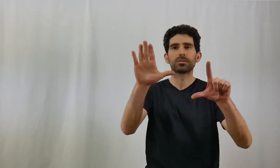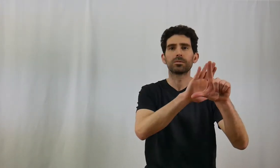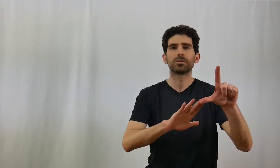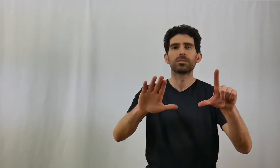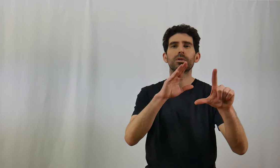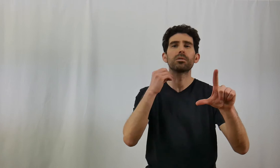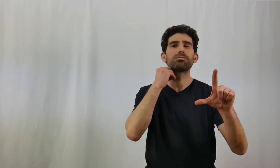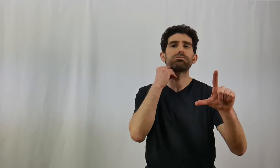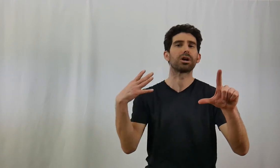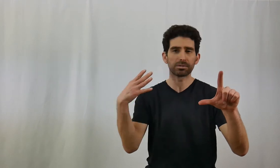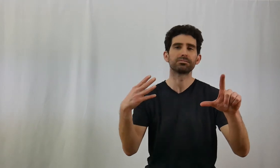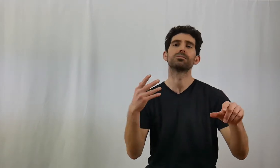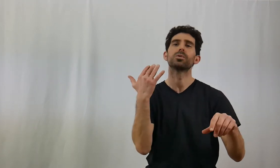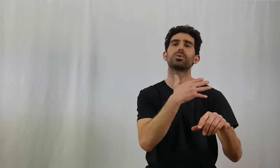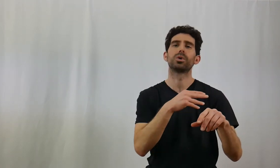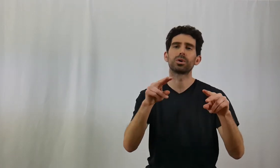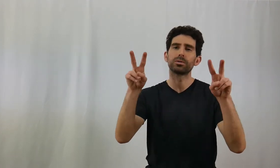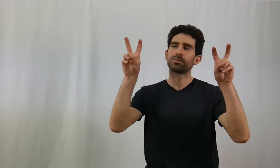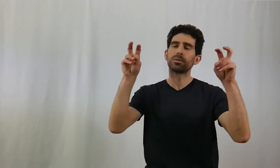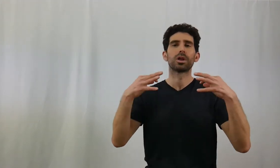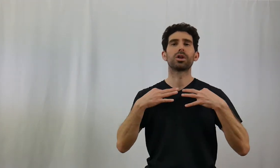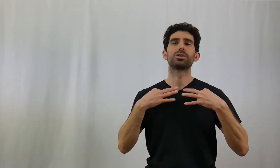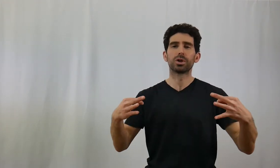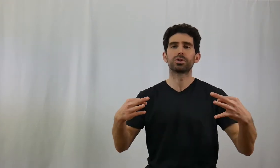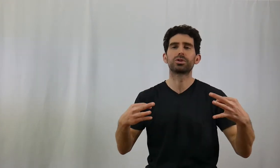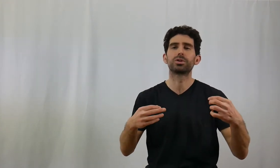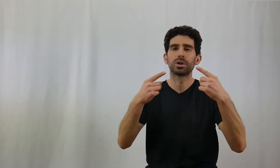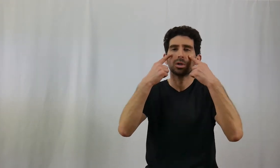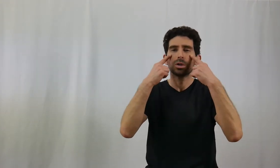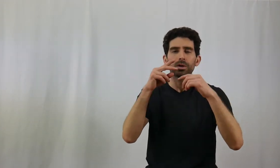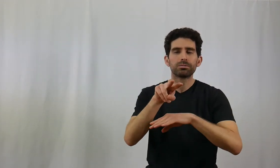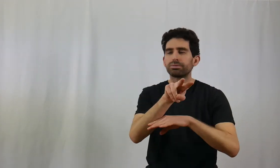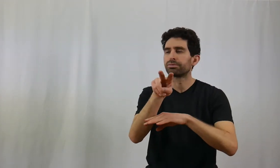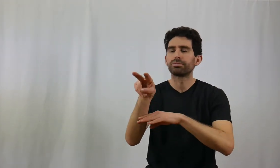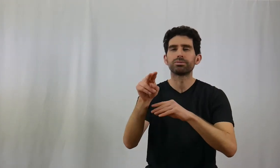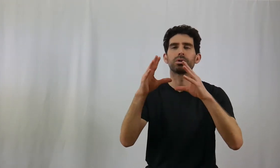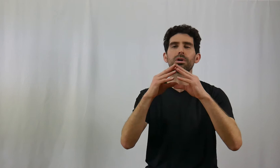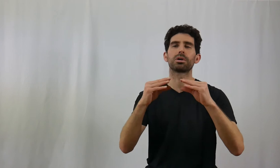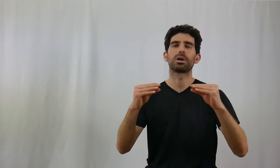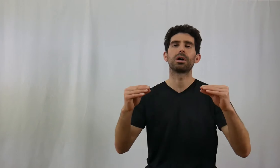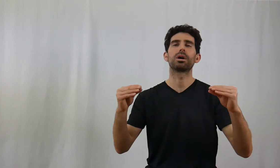Le fond blanc est une "couleur neutre" qui repose le regard.